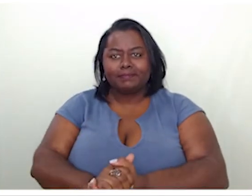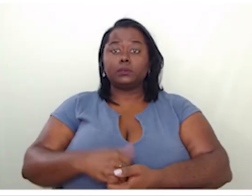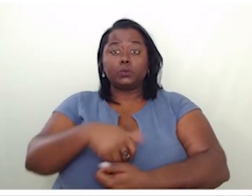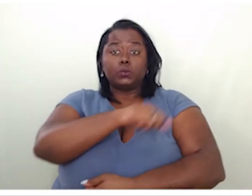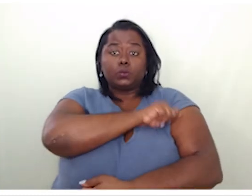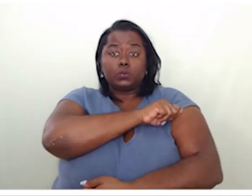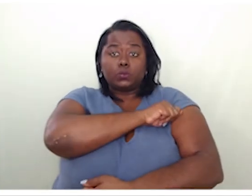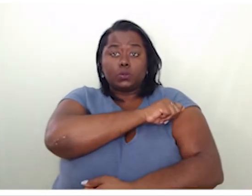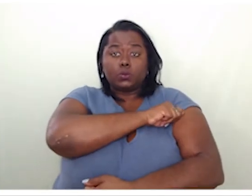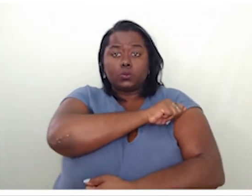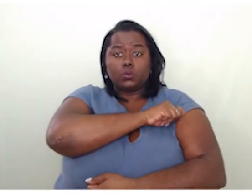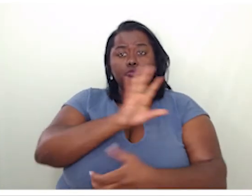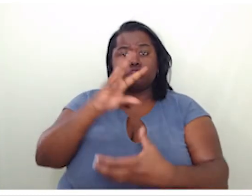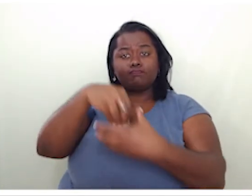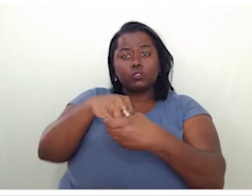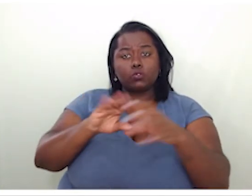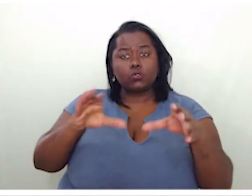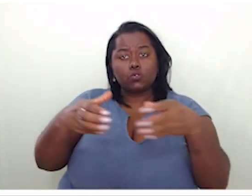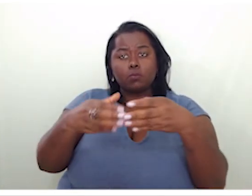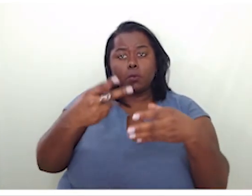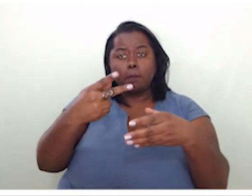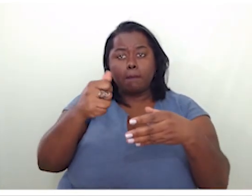que los miembros tuvieron sobre el aprendizaje entre pares.